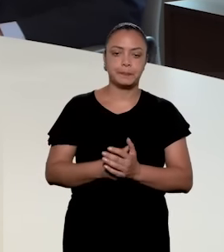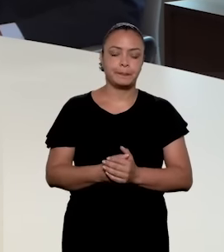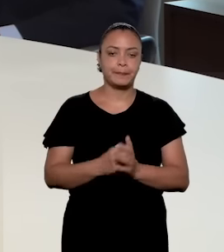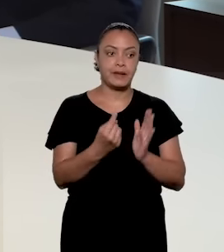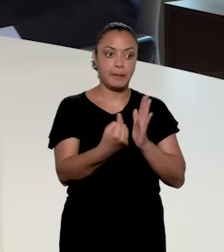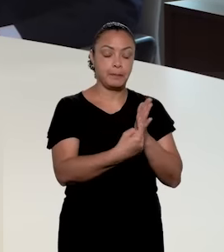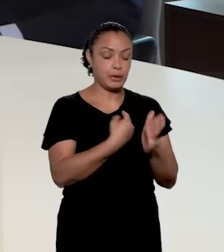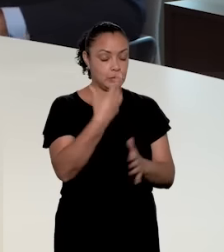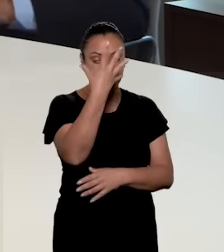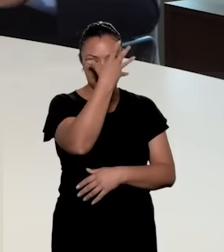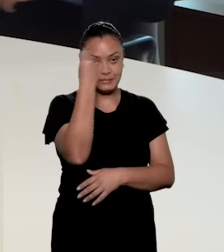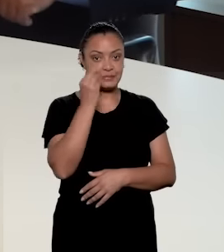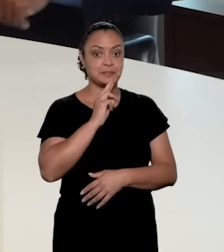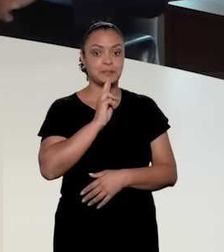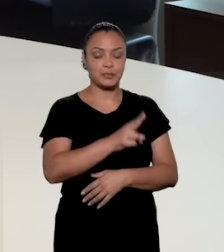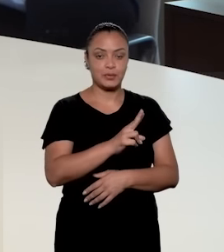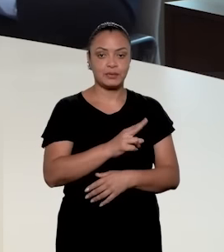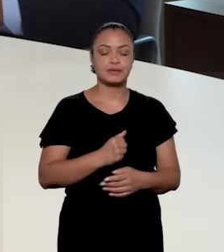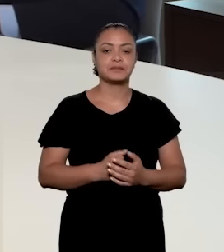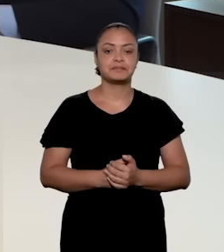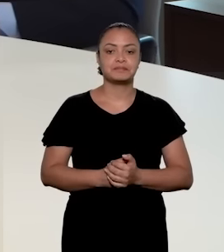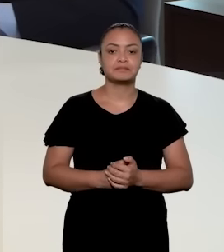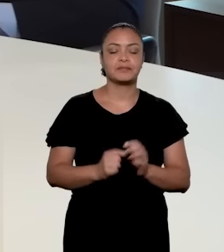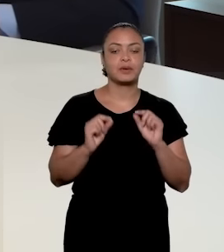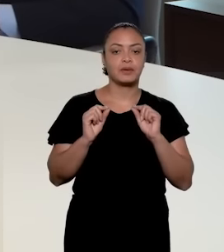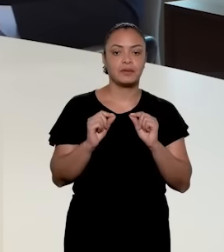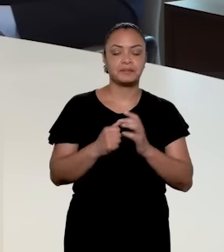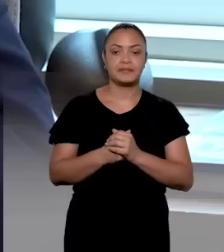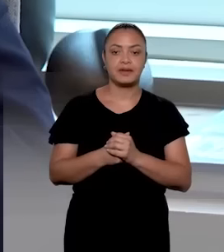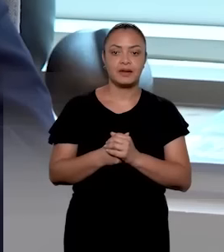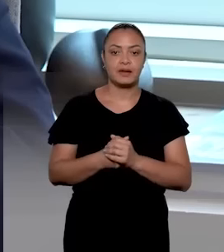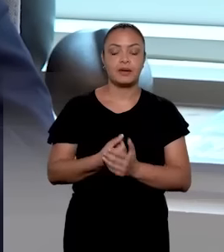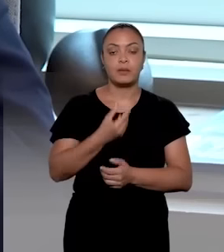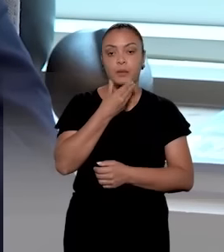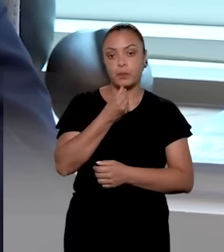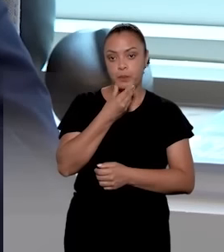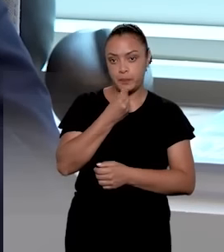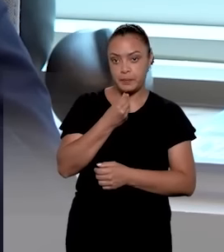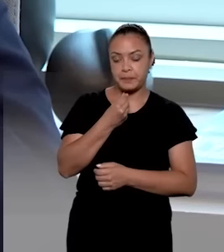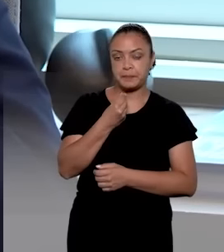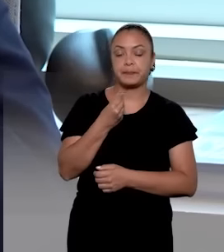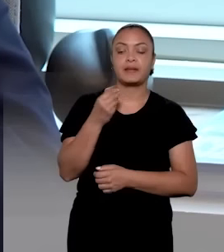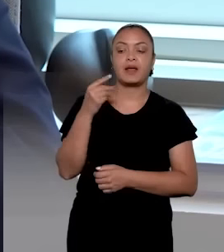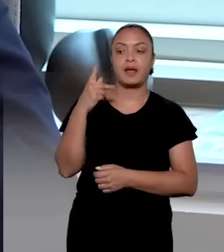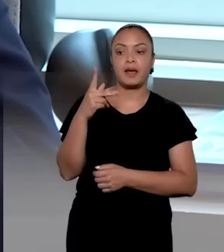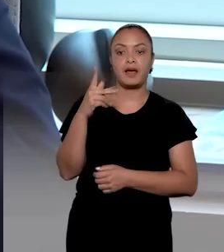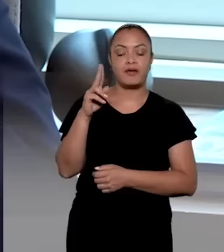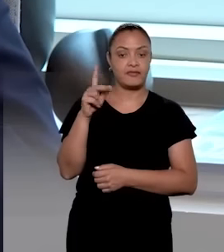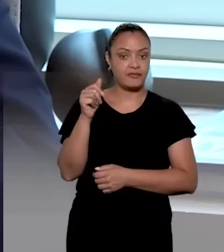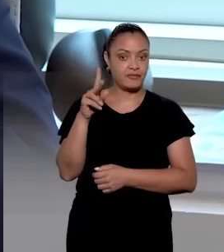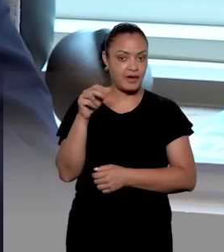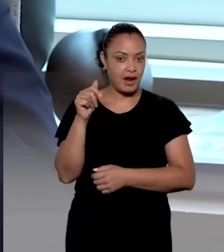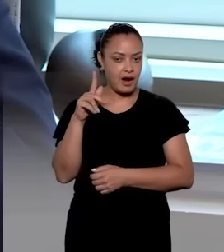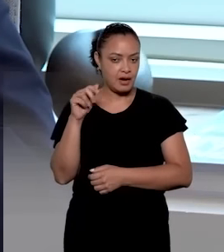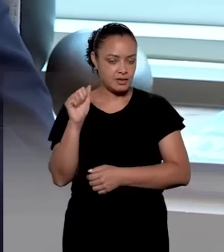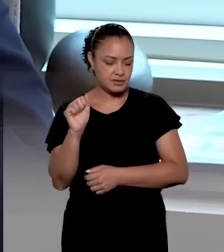que você perguntou e eu esqueci de responder, mas Vargas Llosa, peruano, escreveu um livro chamado